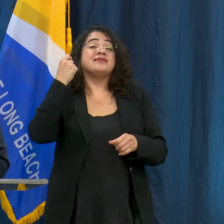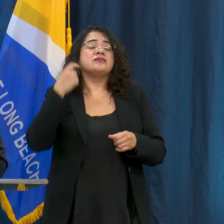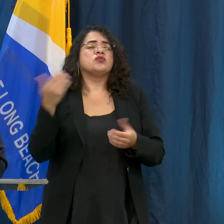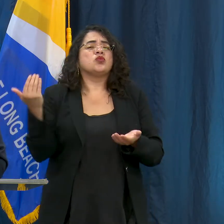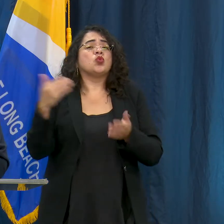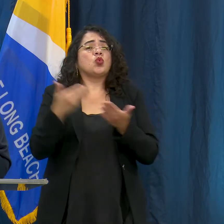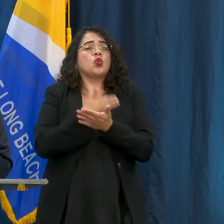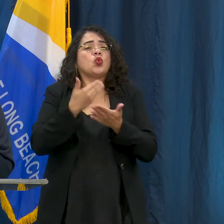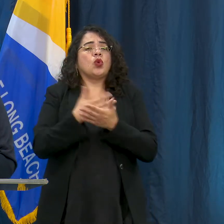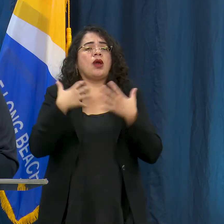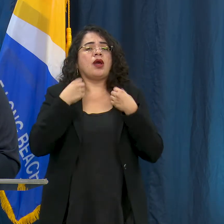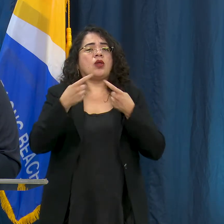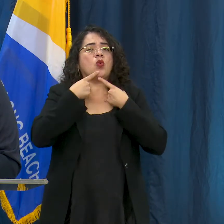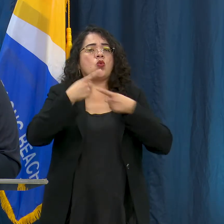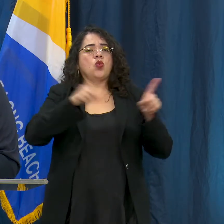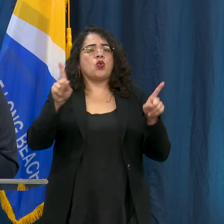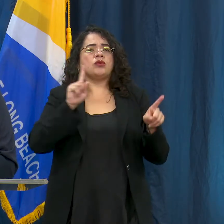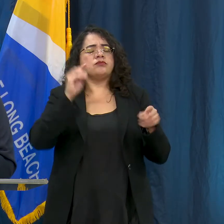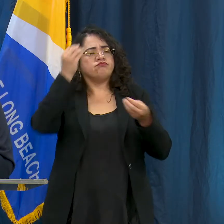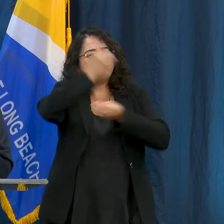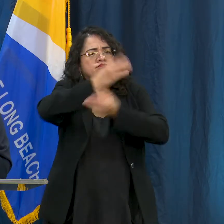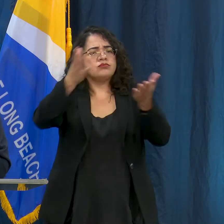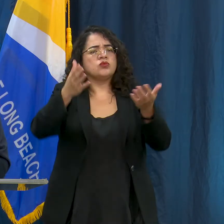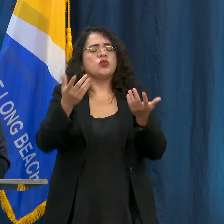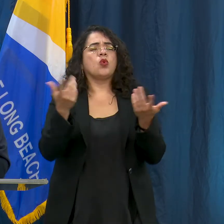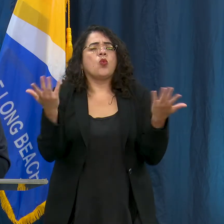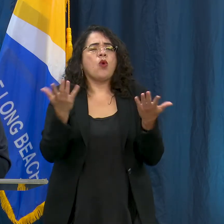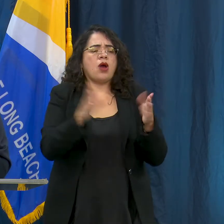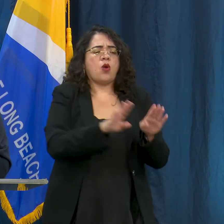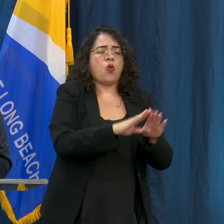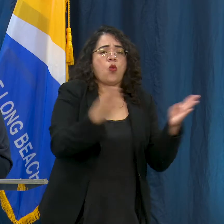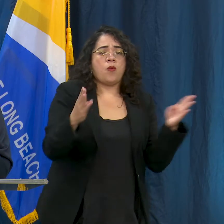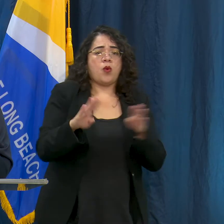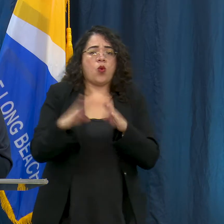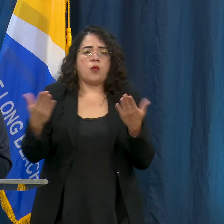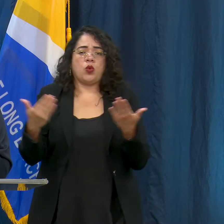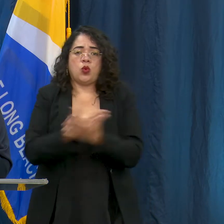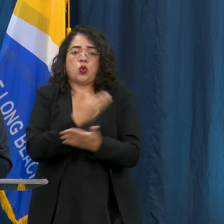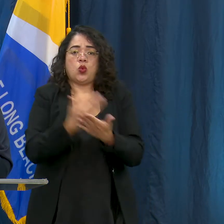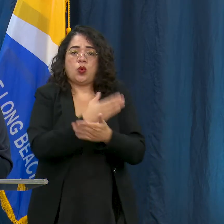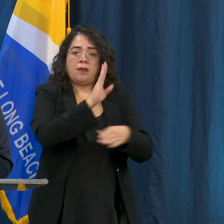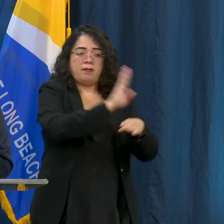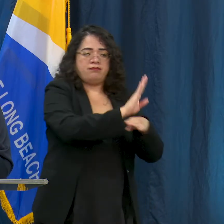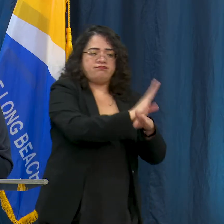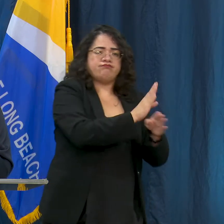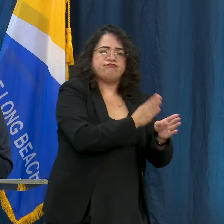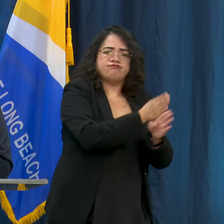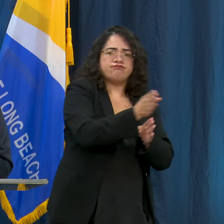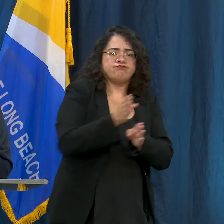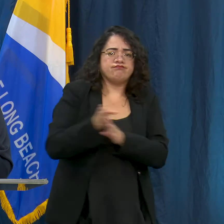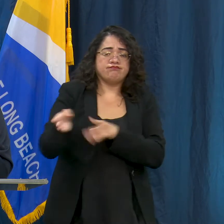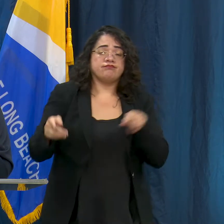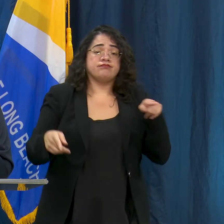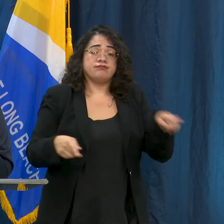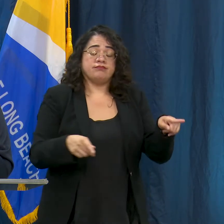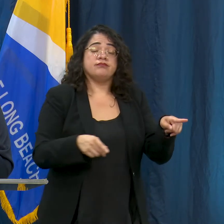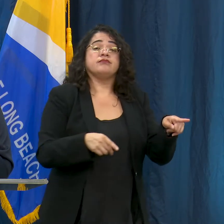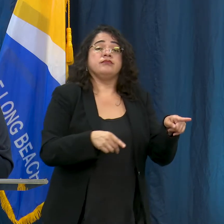noche queremos anunciar aperture 'as Addison Al's estas aperture Asare Eliza Ronnie n Allen Asian con el condado de Los